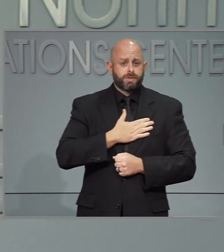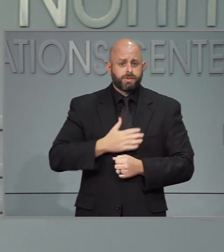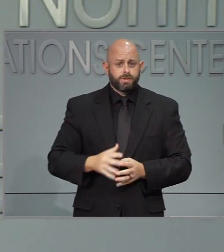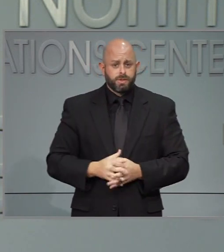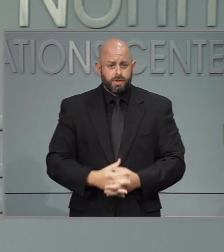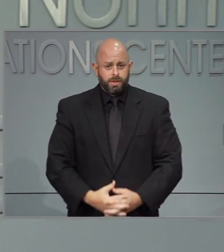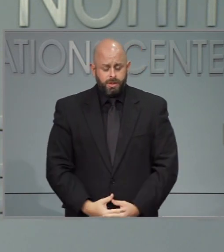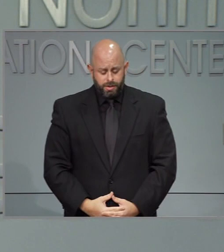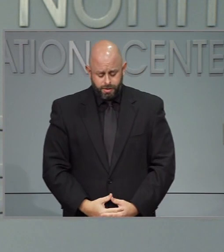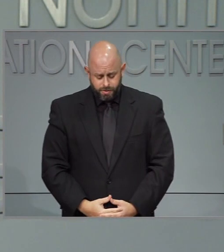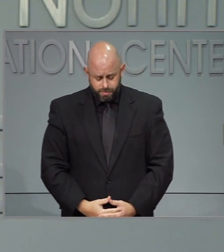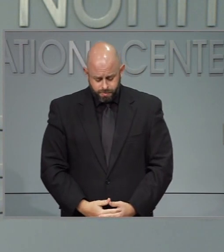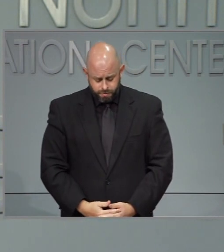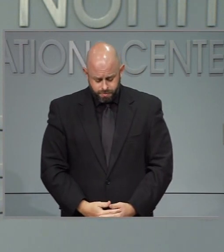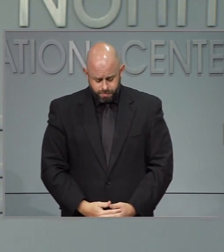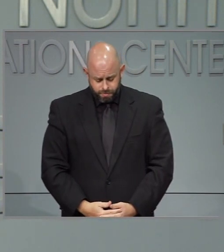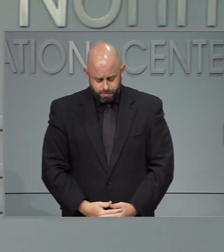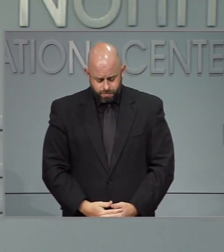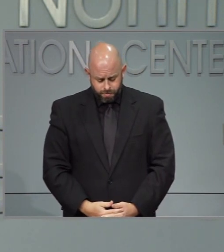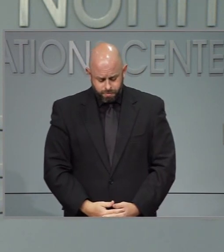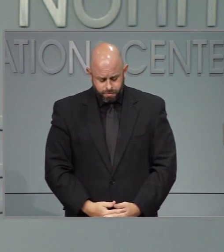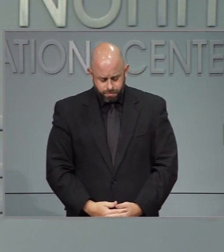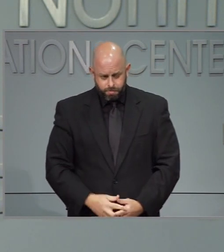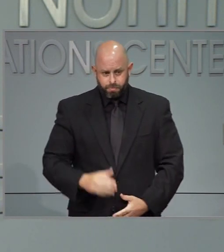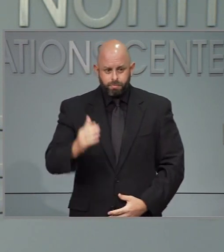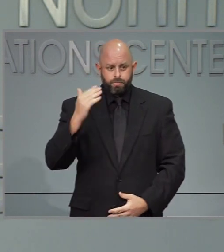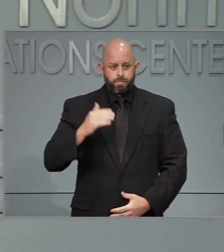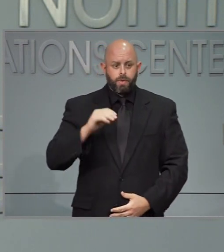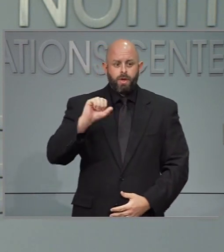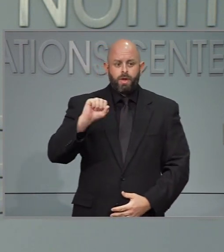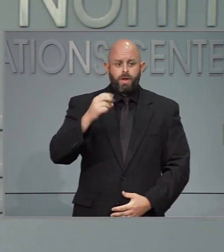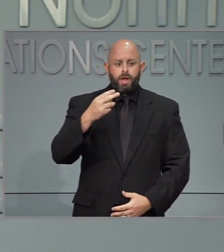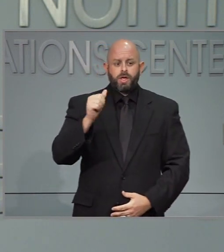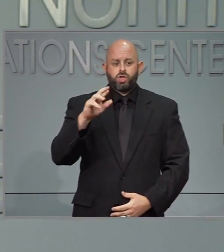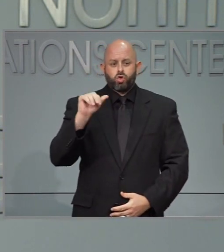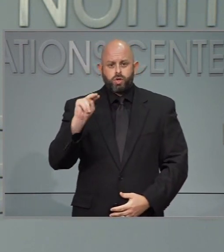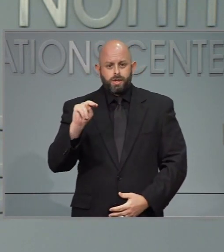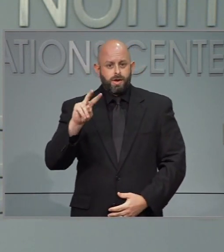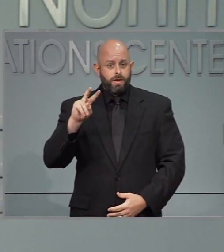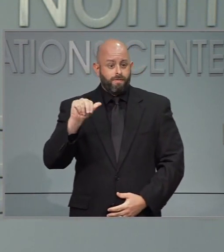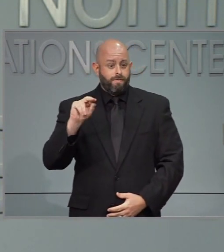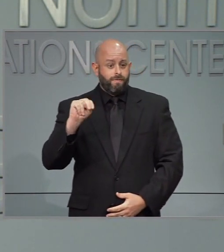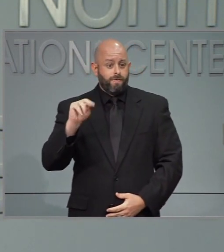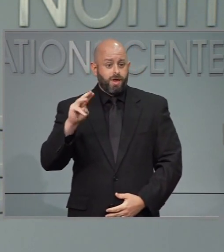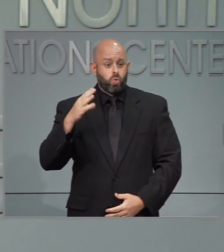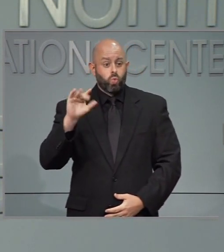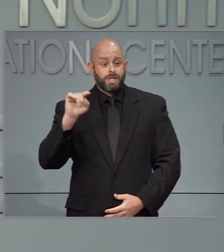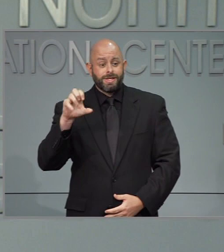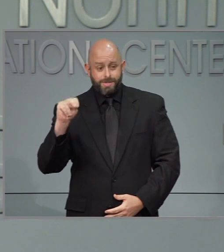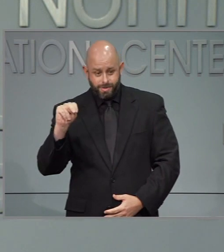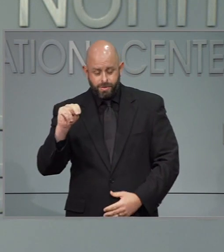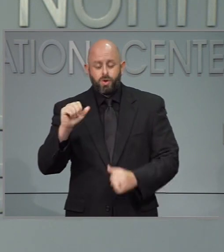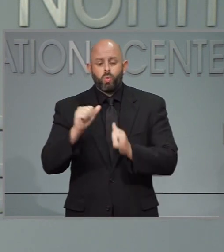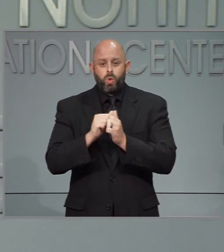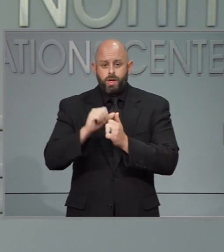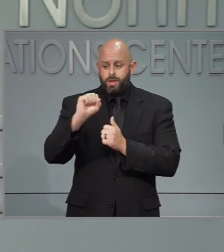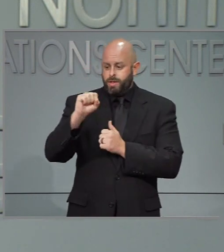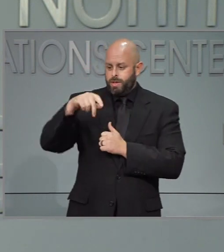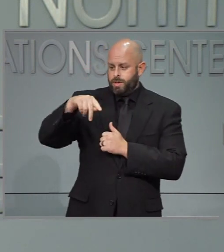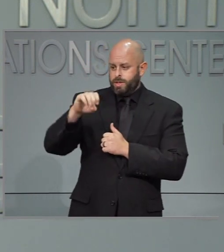La siguiente pregunta. Sean tan muy spectre mis.